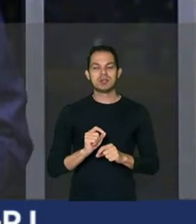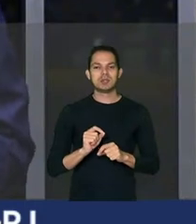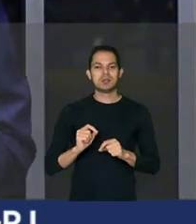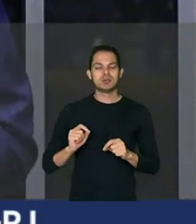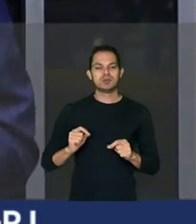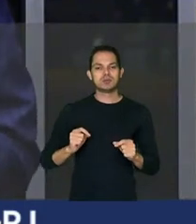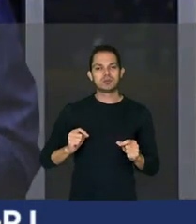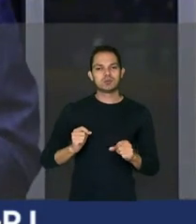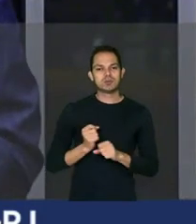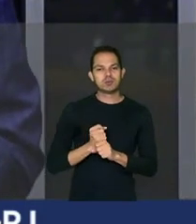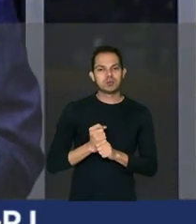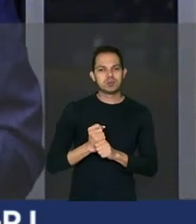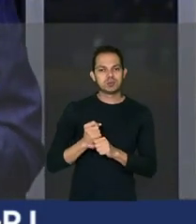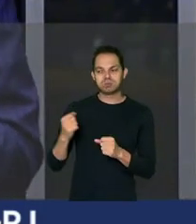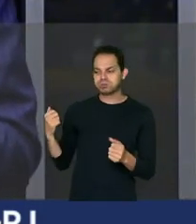BRASIL QUE CONSTRUIU AO LONGO DESSES ÚLTIMOS ANOS UMA